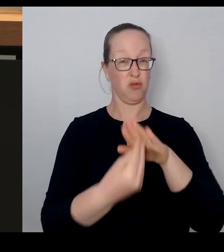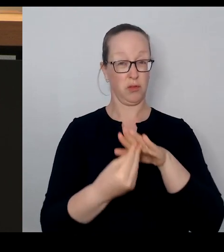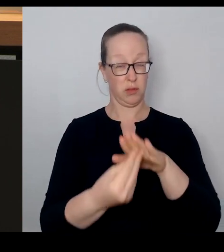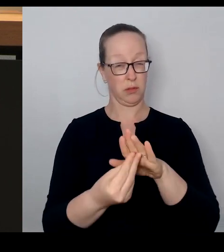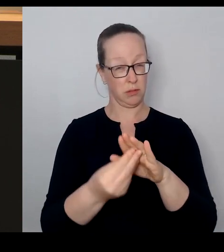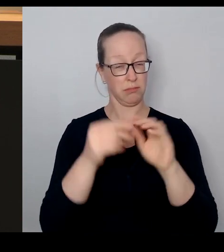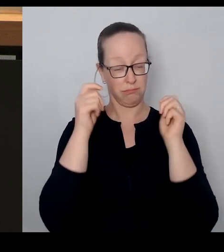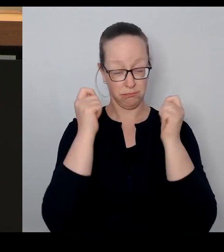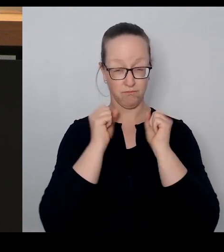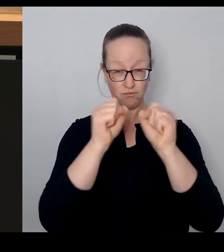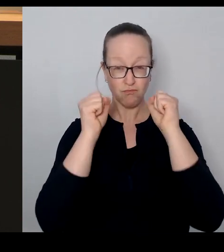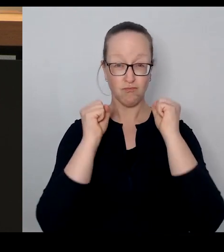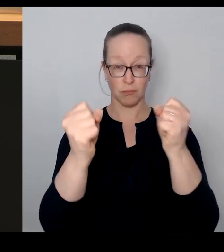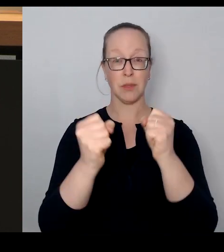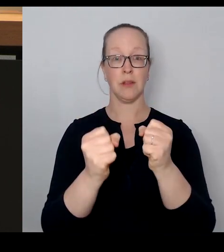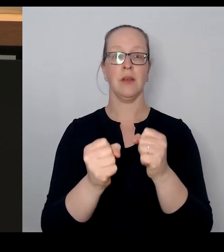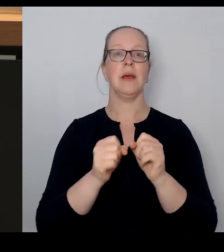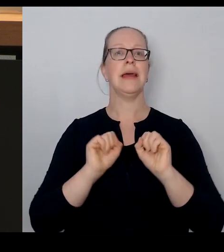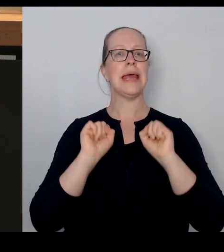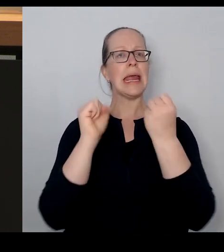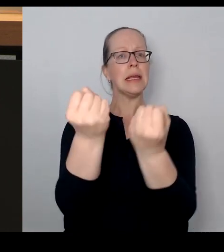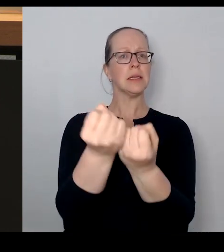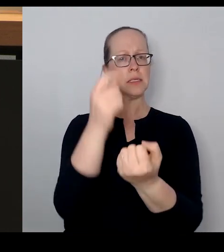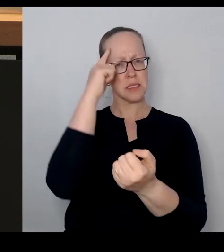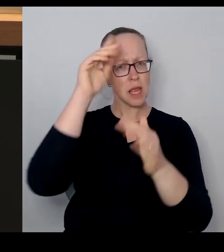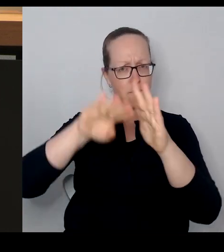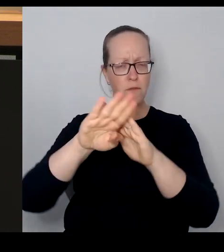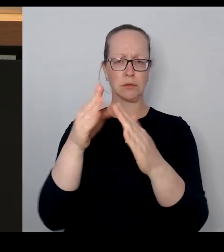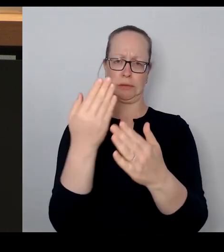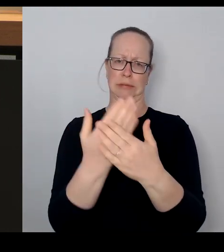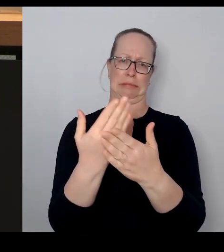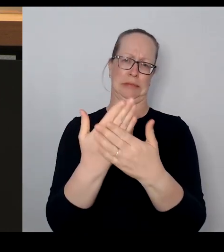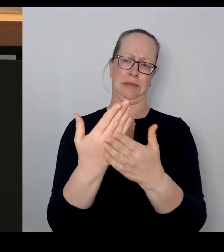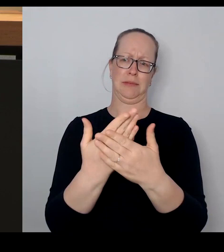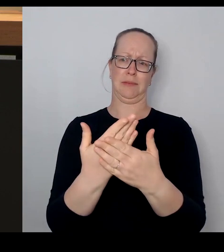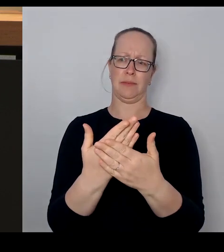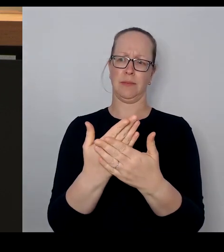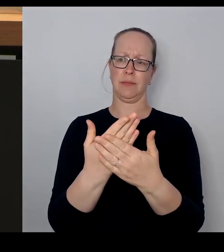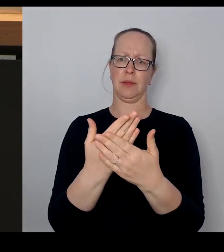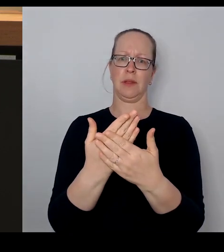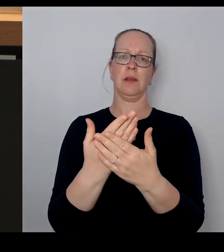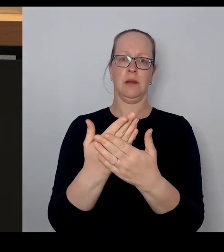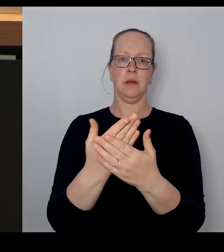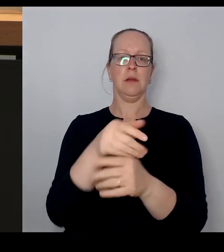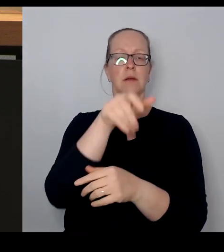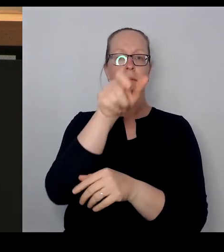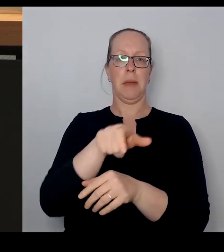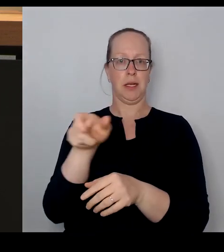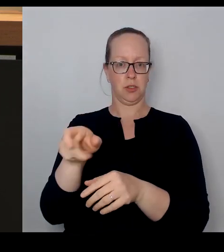sprechen, die abgeschoben werden müssen, sondern von Menschen, die geduldet sind bei denen es